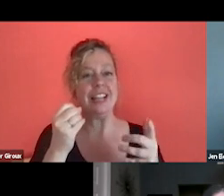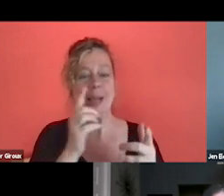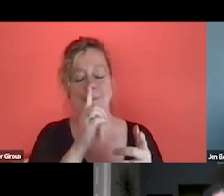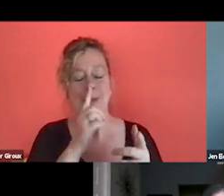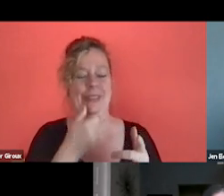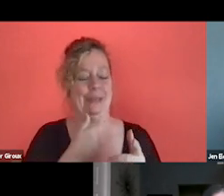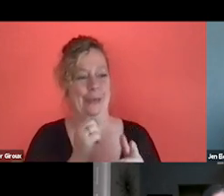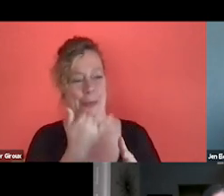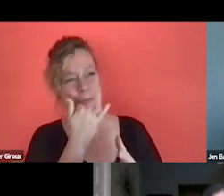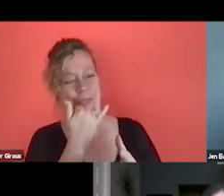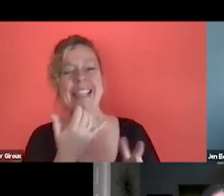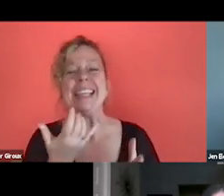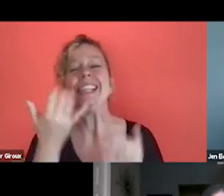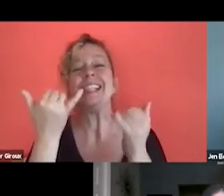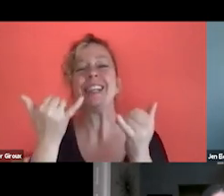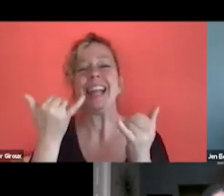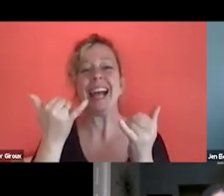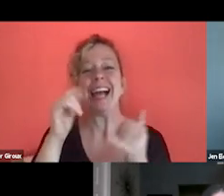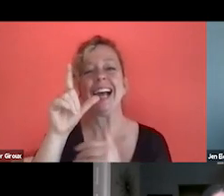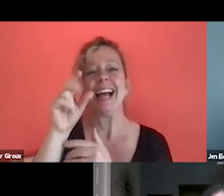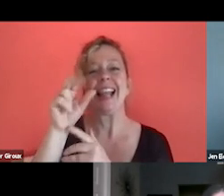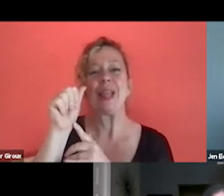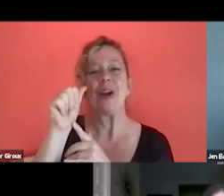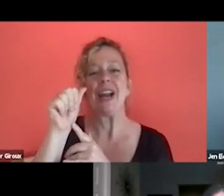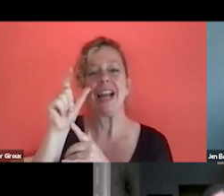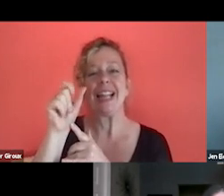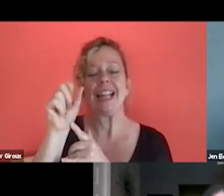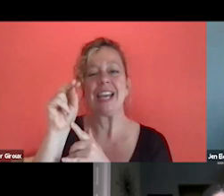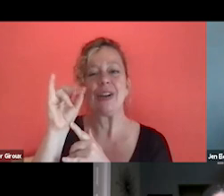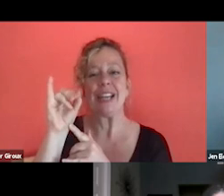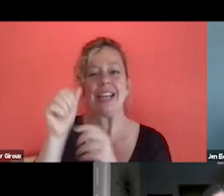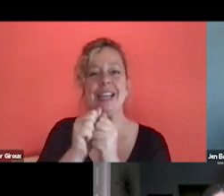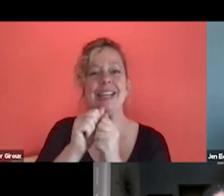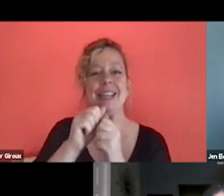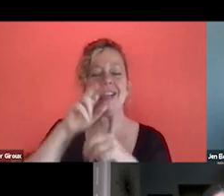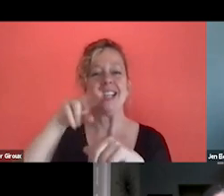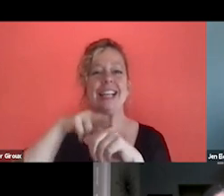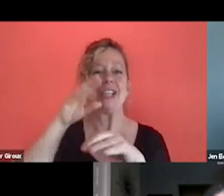Vamos a recurrir a Laura Leone del Consejo Nacional de Salud del Comportamiento.